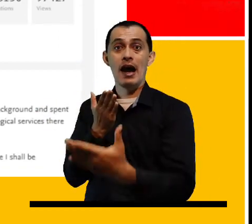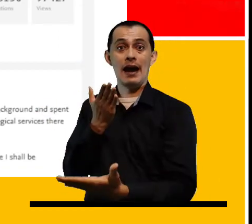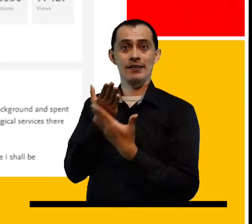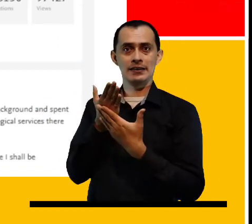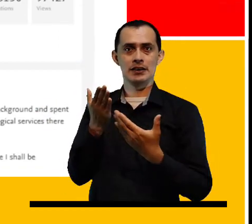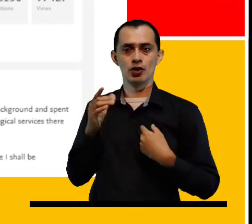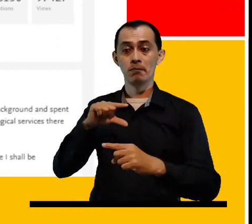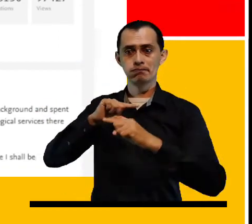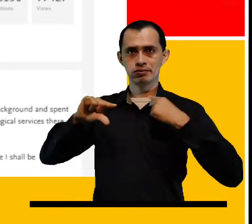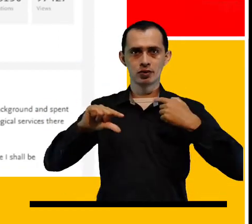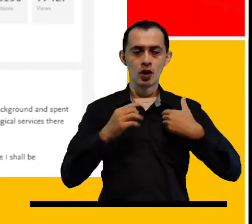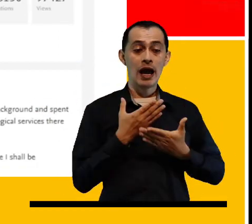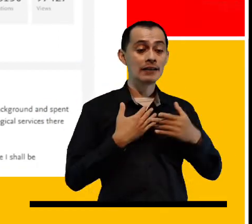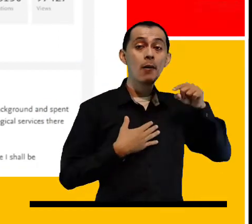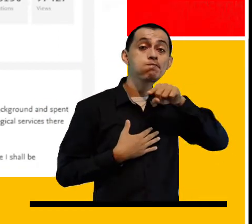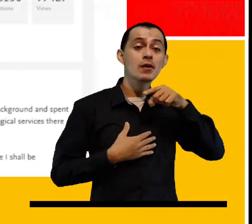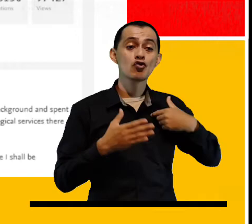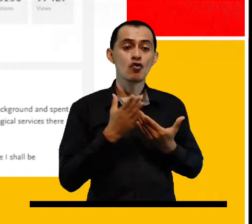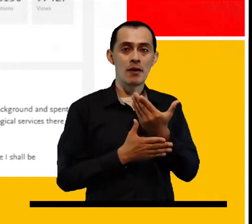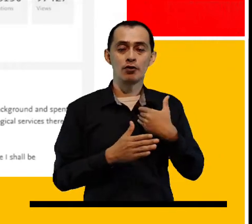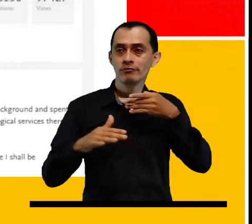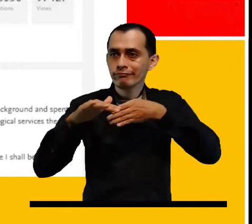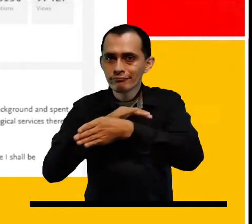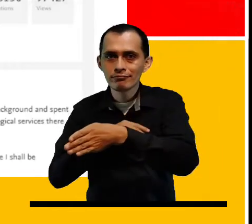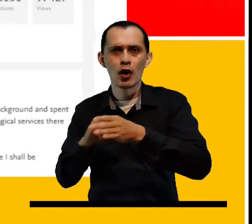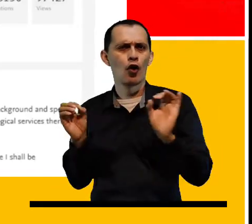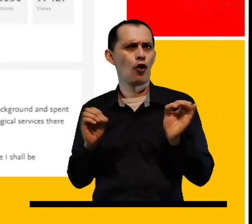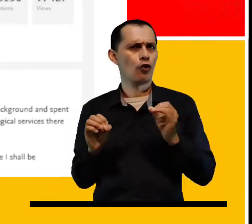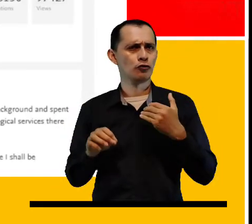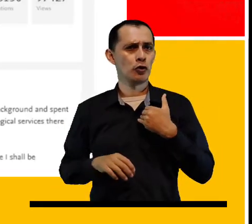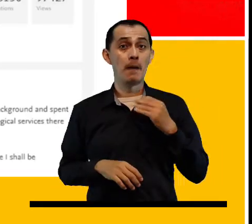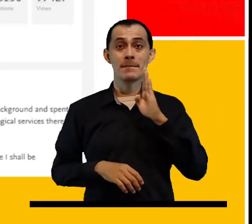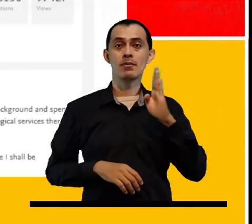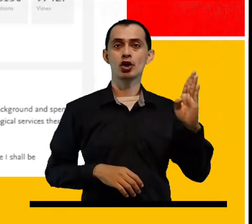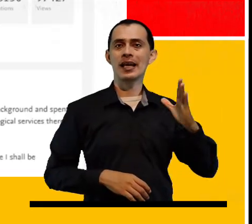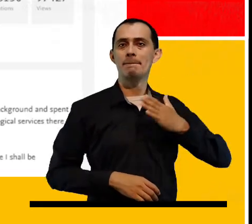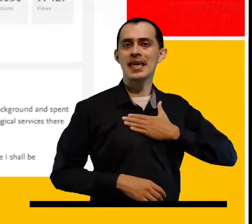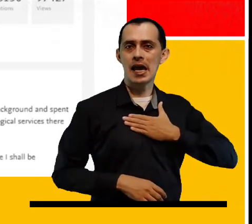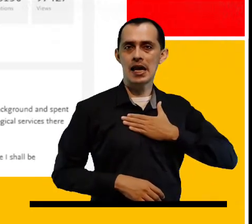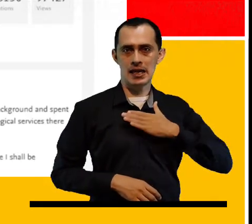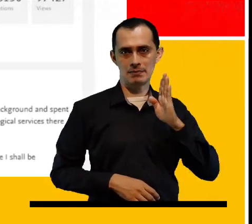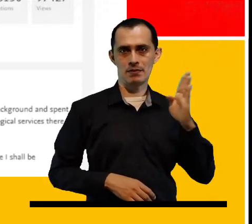bibliotecas de referencias, su biblioteca va a quedar creada y ustedes van a poder consultarlas,